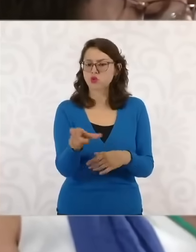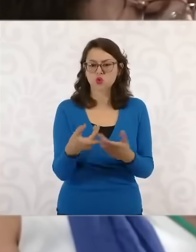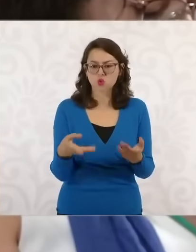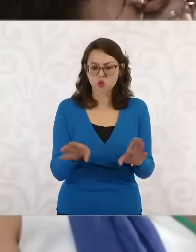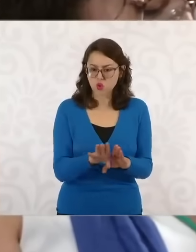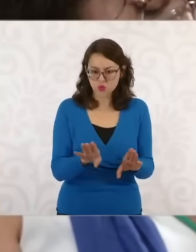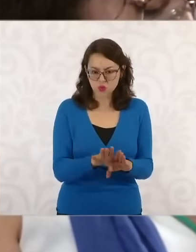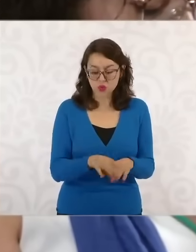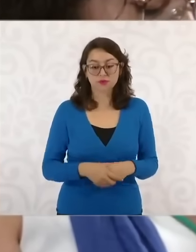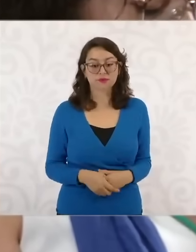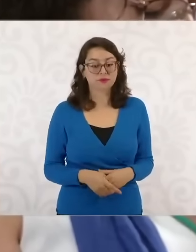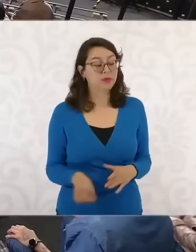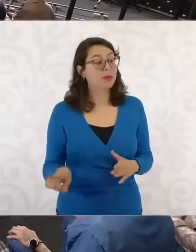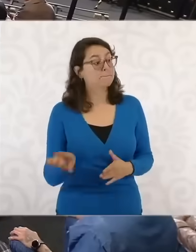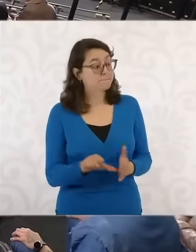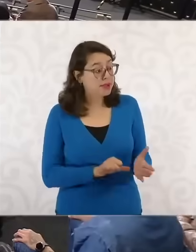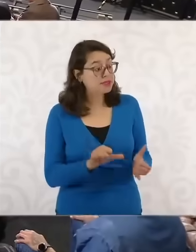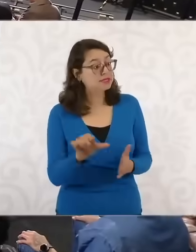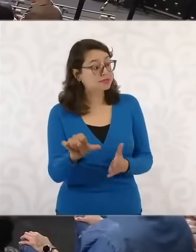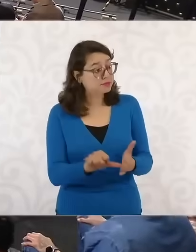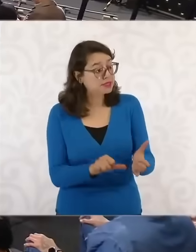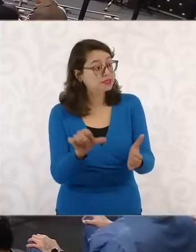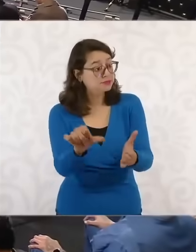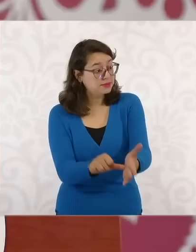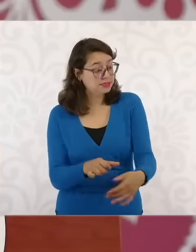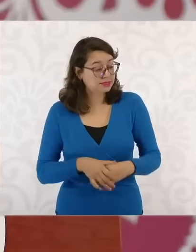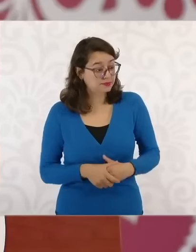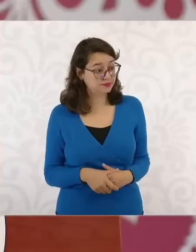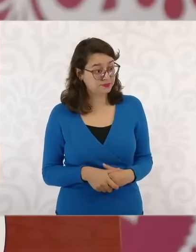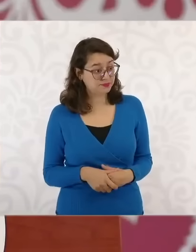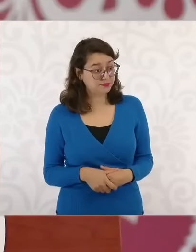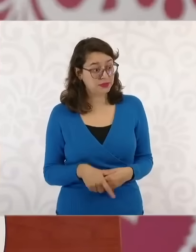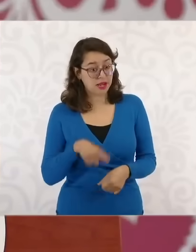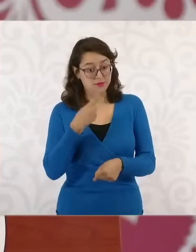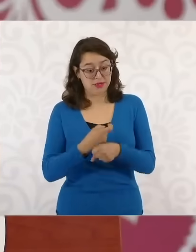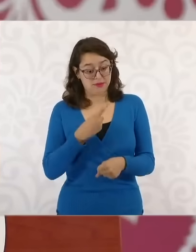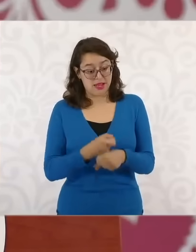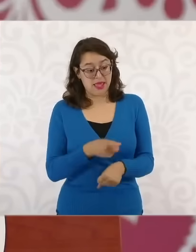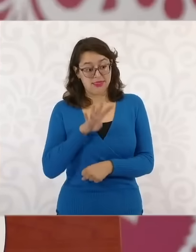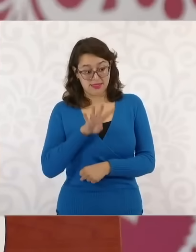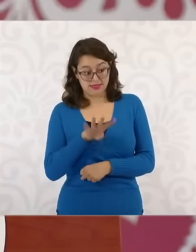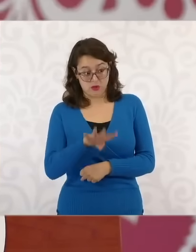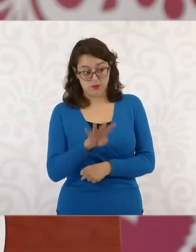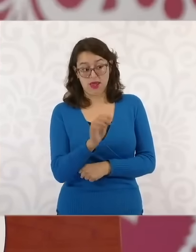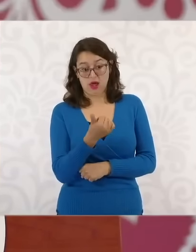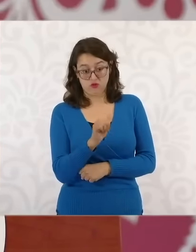comenzaría esa etapa? Cada mes, la primera fue el 19 de agosto, ahí se dio el banderazo de salida